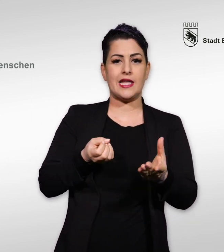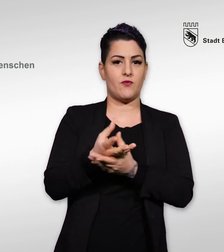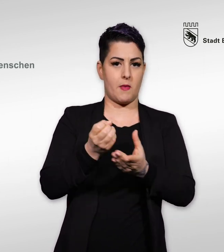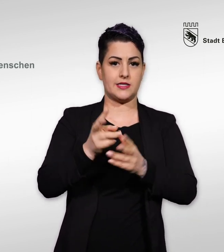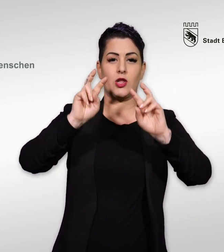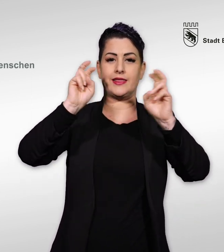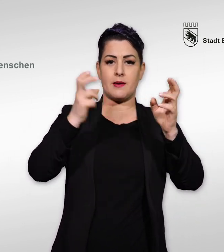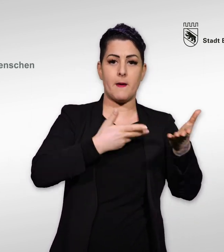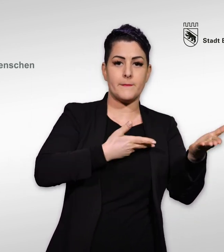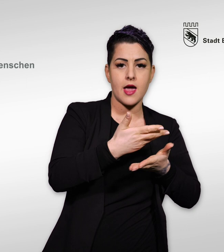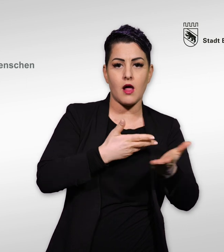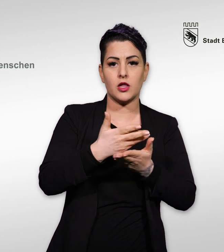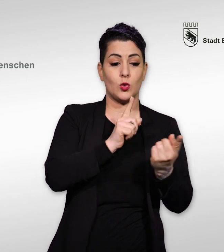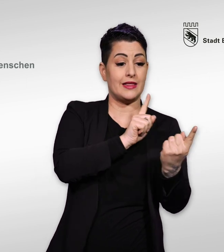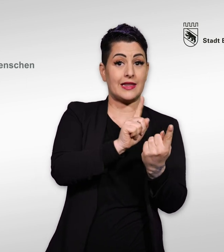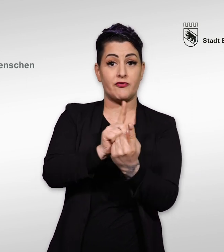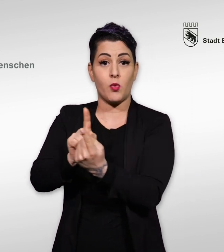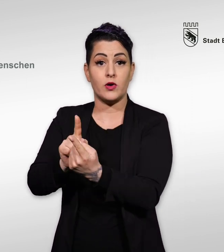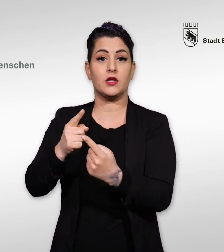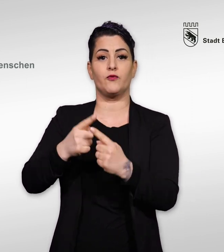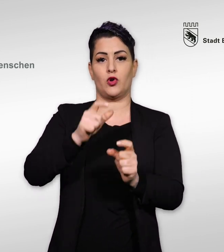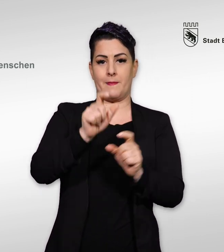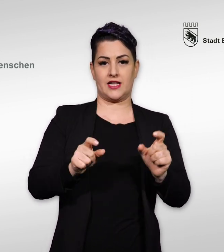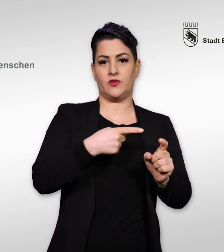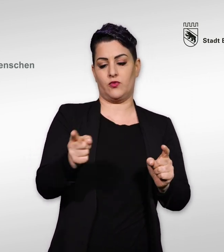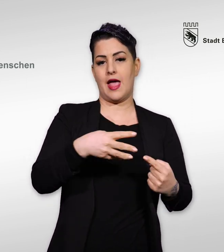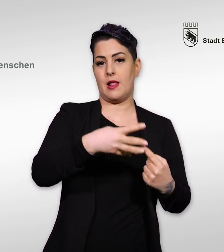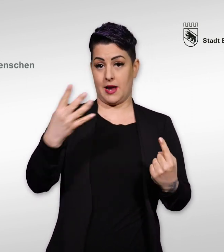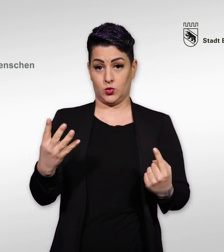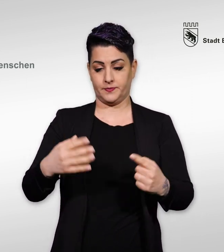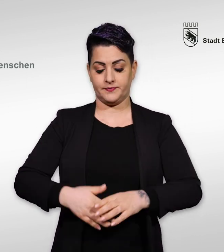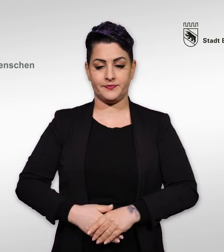und Informationen zu Beratungen, Treffpunkten für LGBTIQ-Menschen.